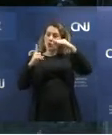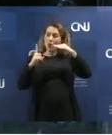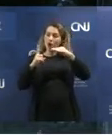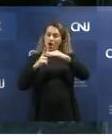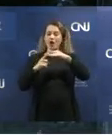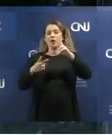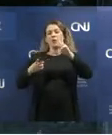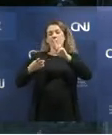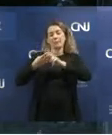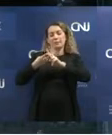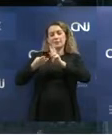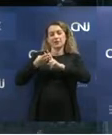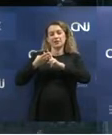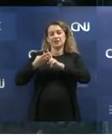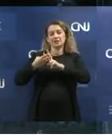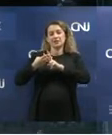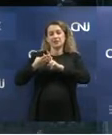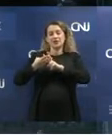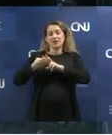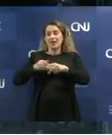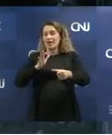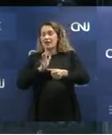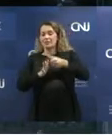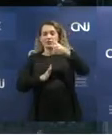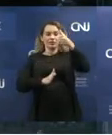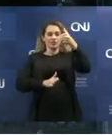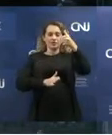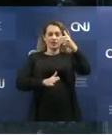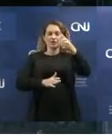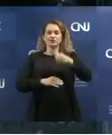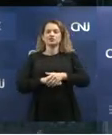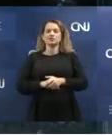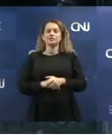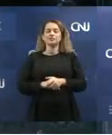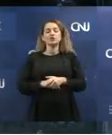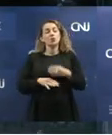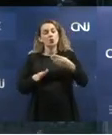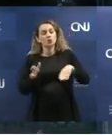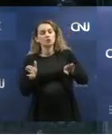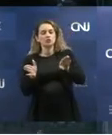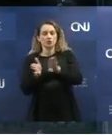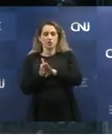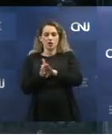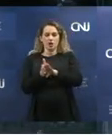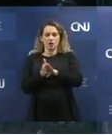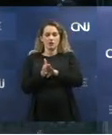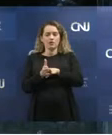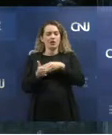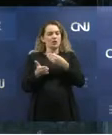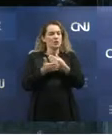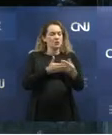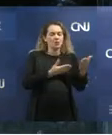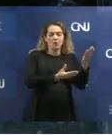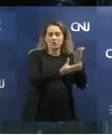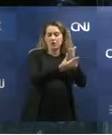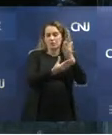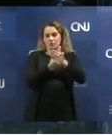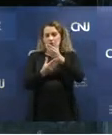a maior das prioridades. Então, quando chegava qualquer processo relacionado a réu preso.